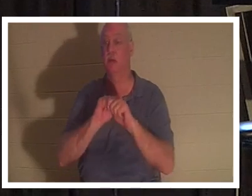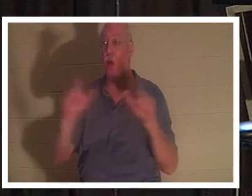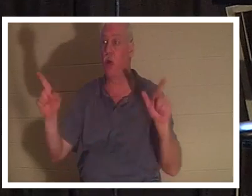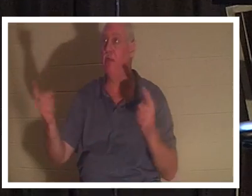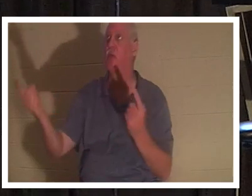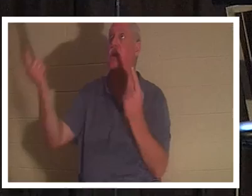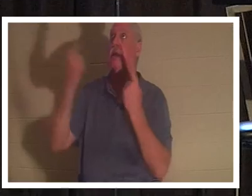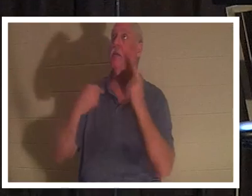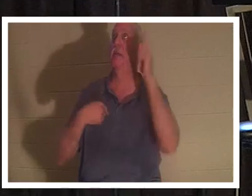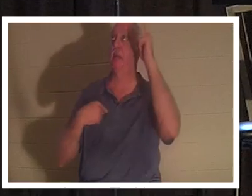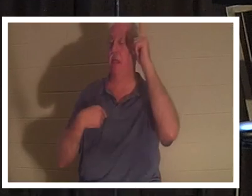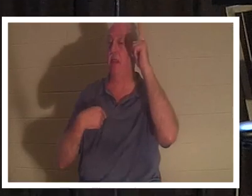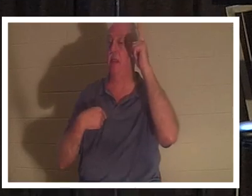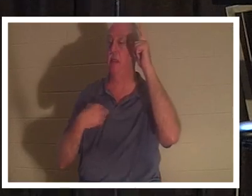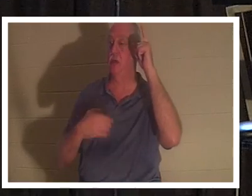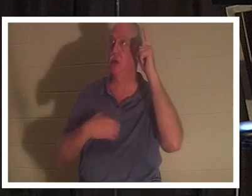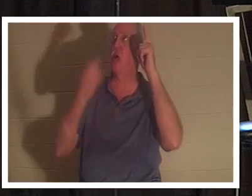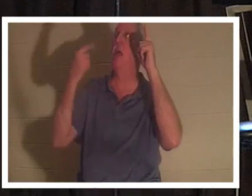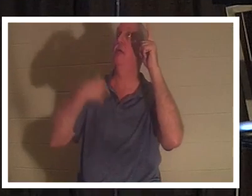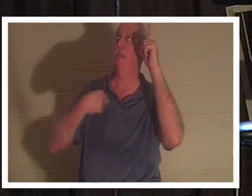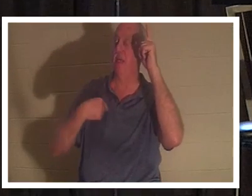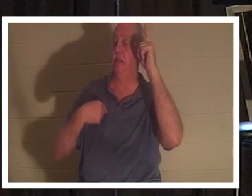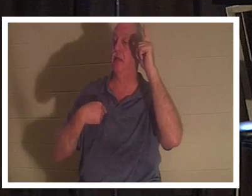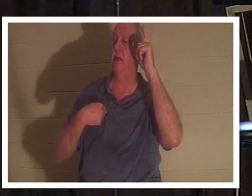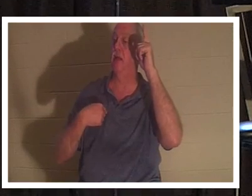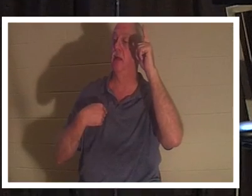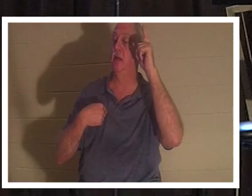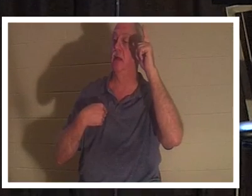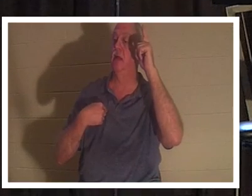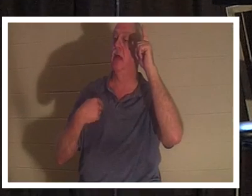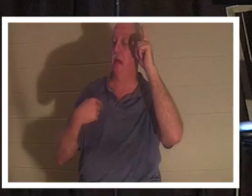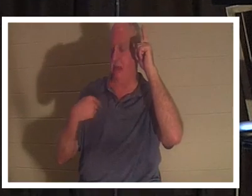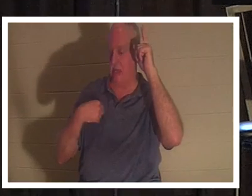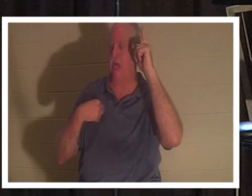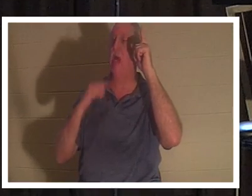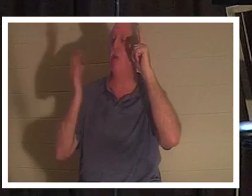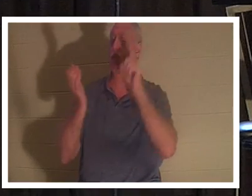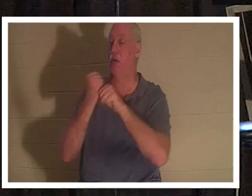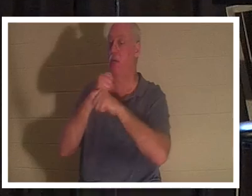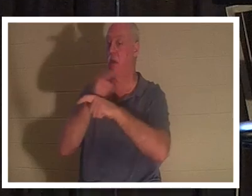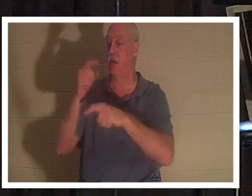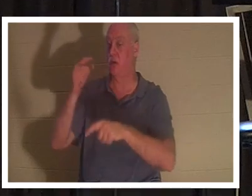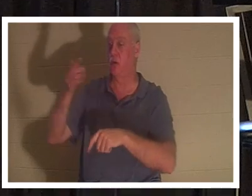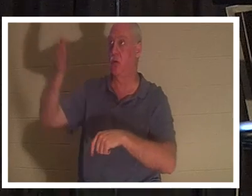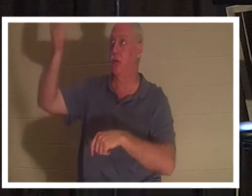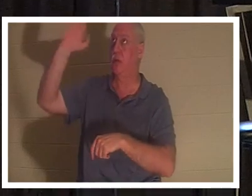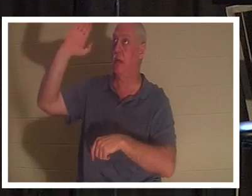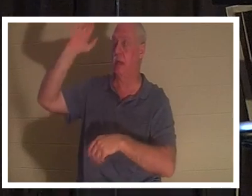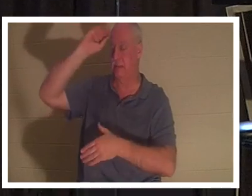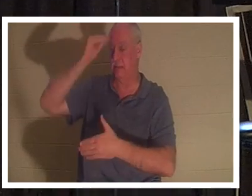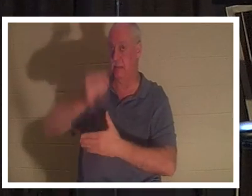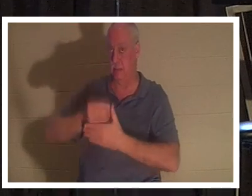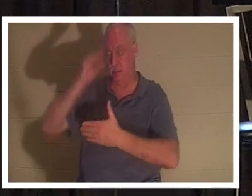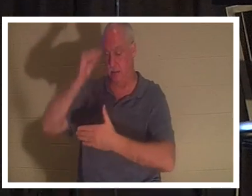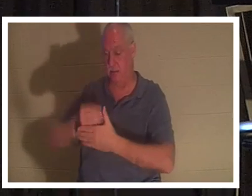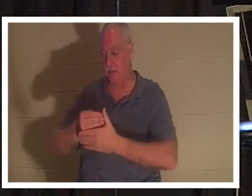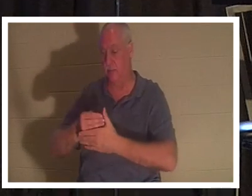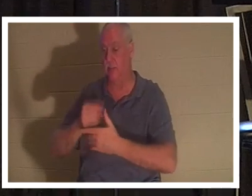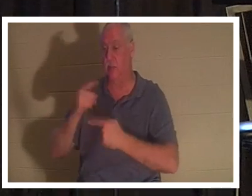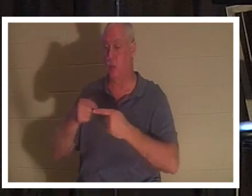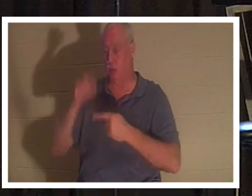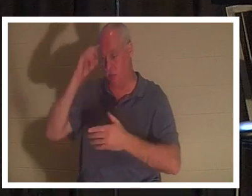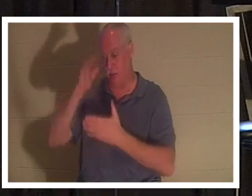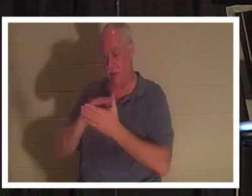내게 부르짖으라 내가 너희를 하나님의 자녀로 삼으리라”고 말씀하십니다. 그리스도를 믿을 때 그것이